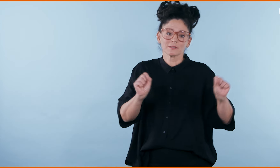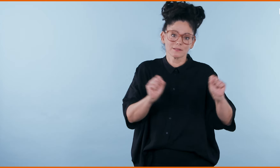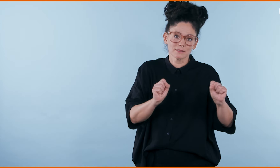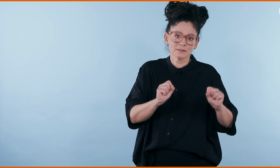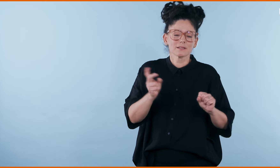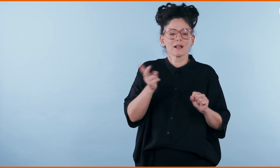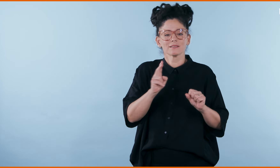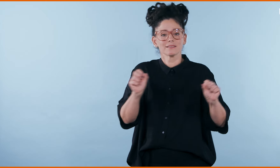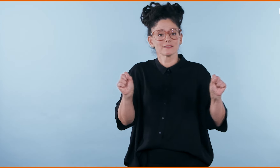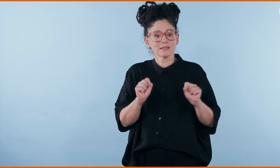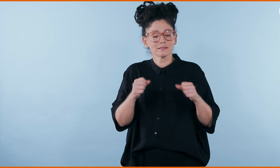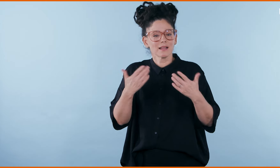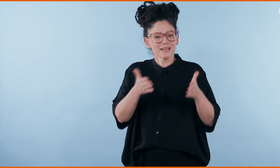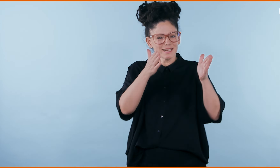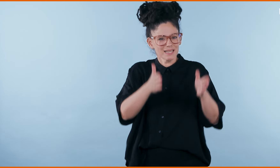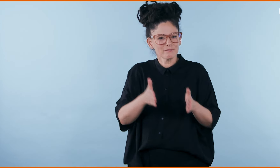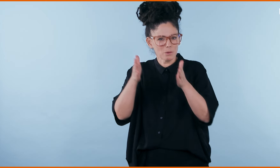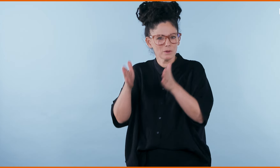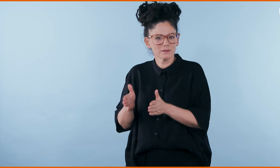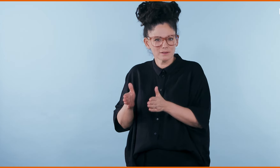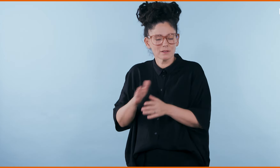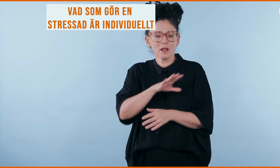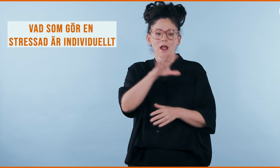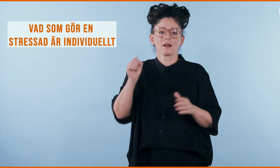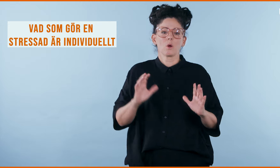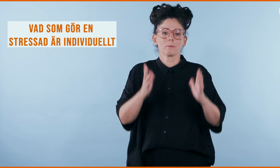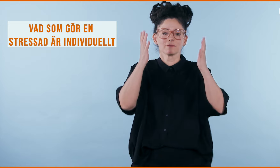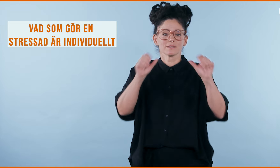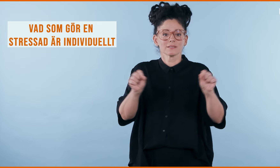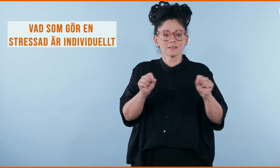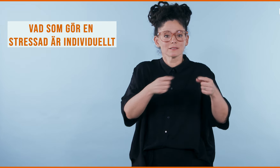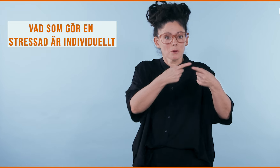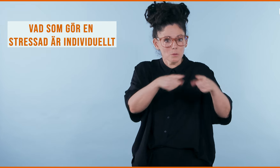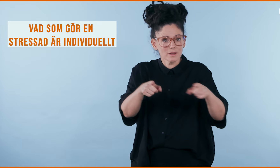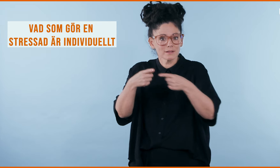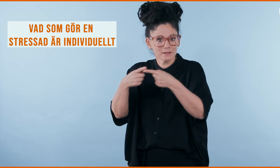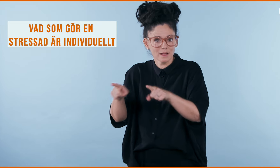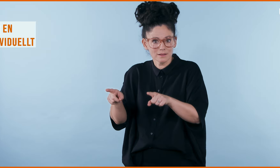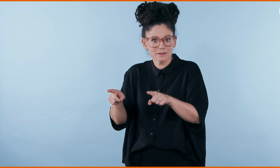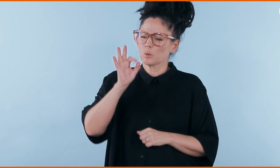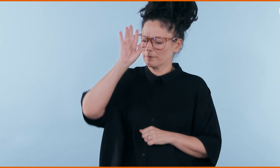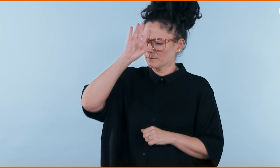Minoritetstress eller stress är individuellt,- alla upplever stress olika.